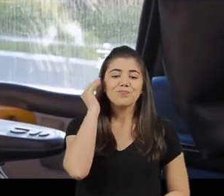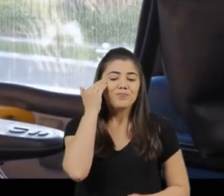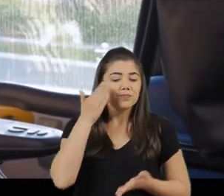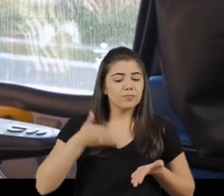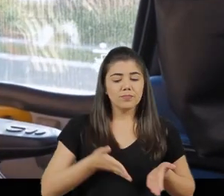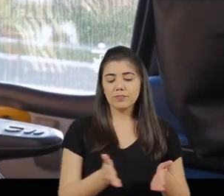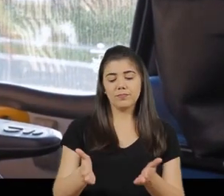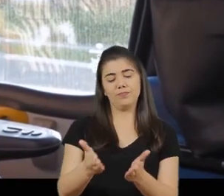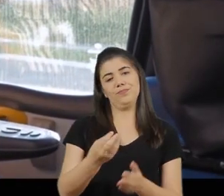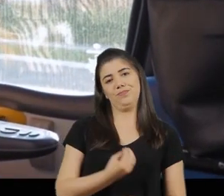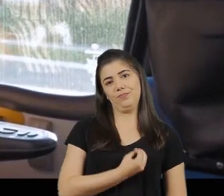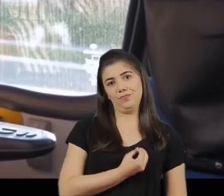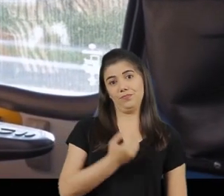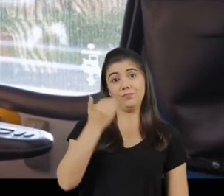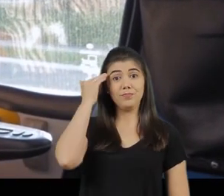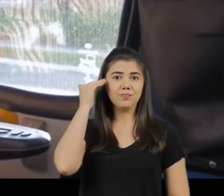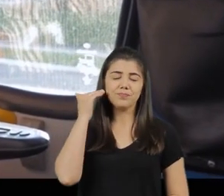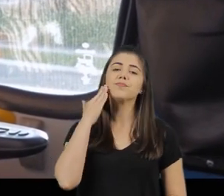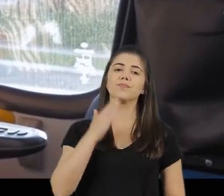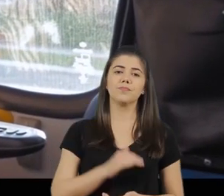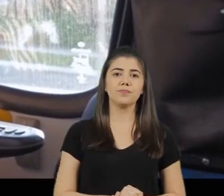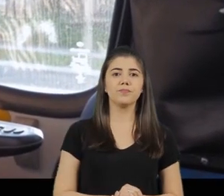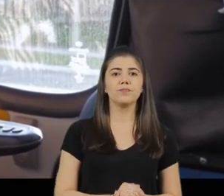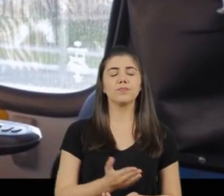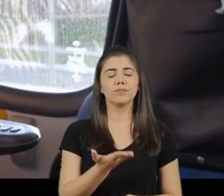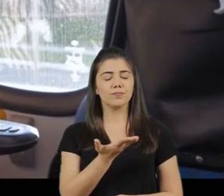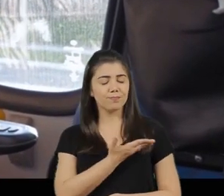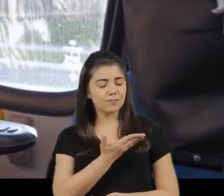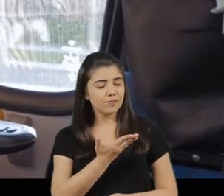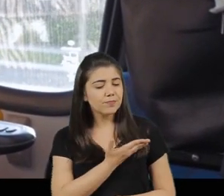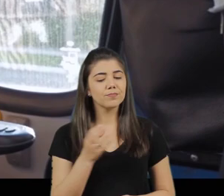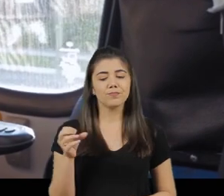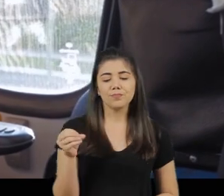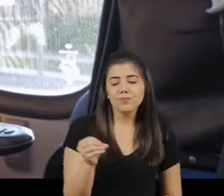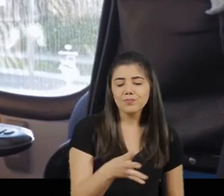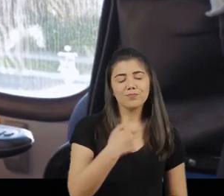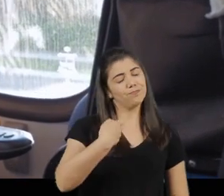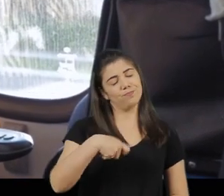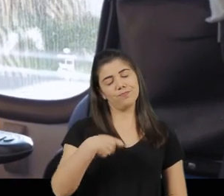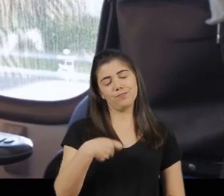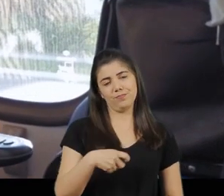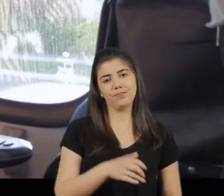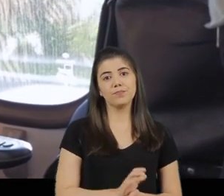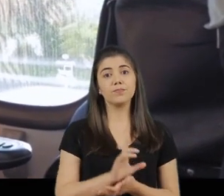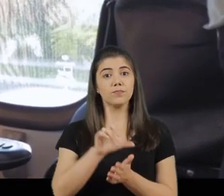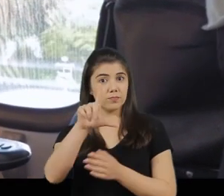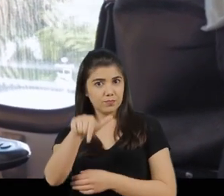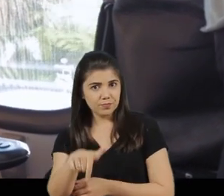até eu entender que tinha que criar outra vida aqui, outros vínculos aqui.